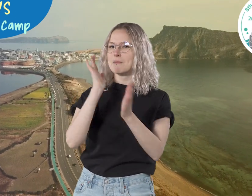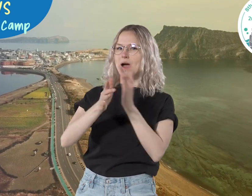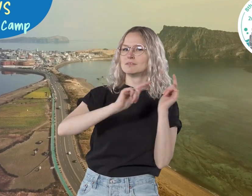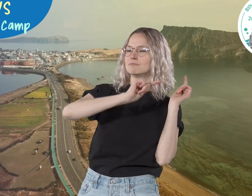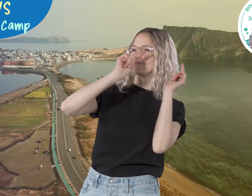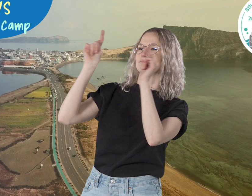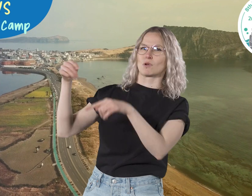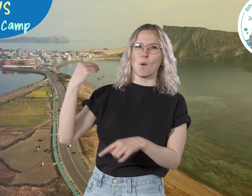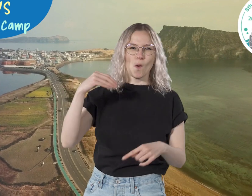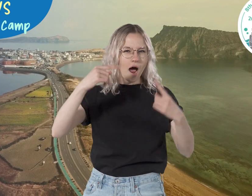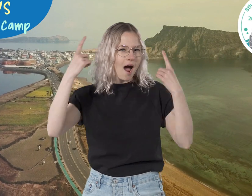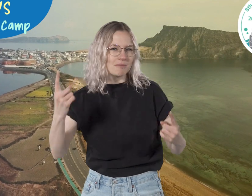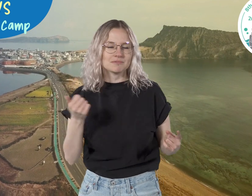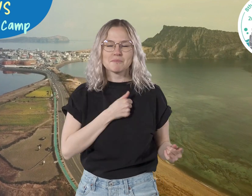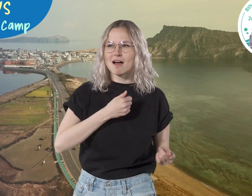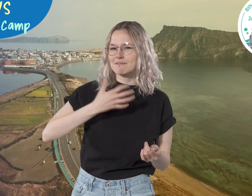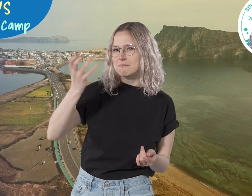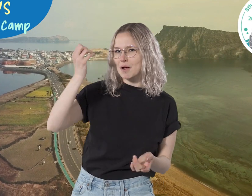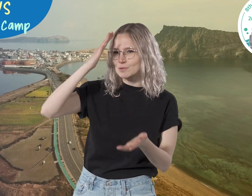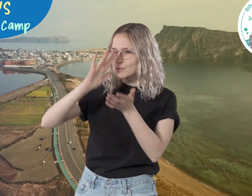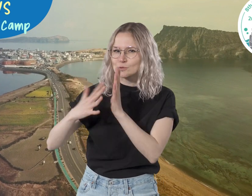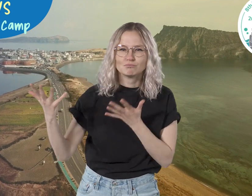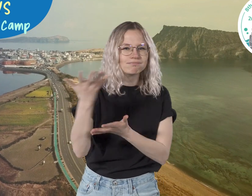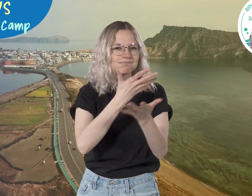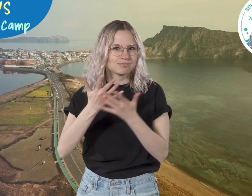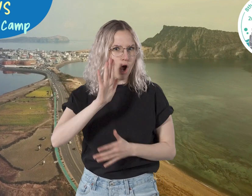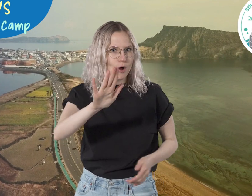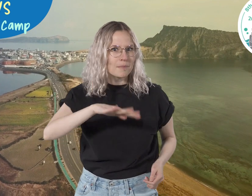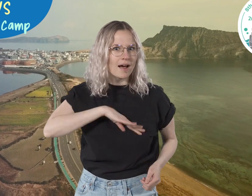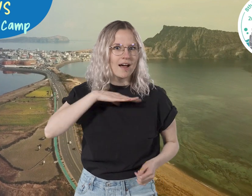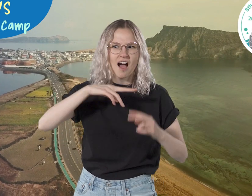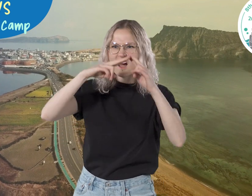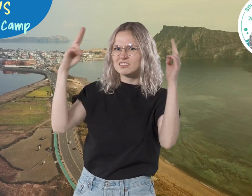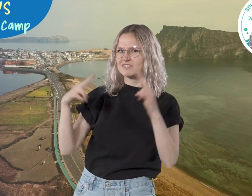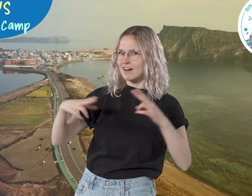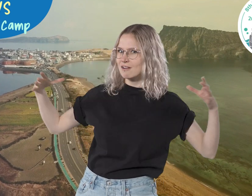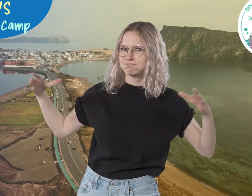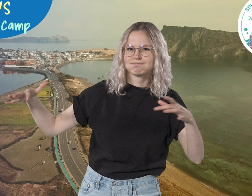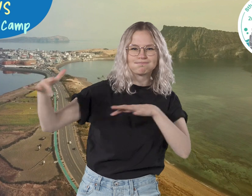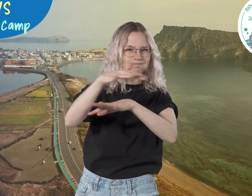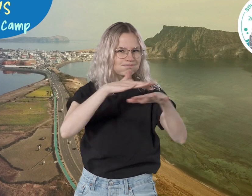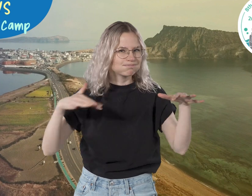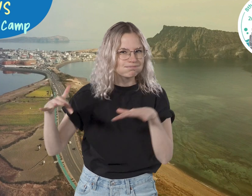ainutlaatuisen mahdollisuuden tutustua kansainvälisiin ikätovereihisi.